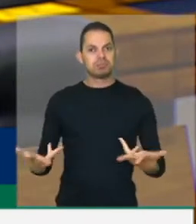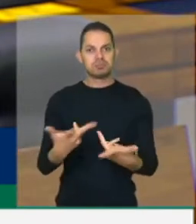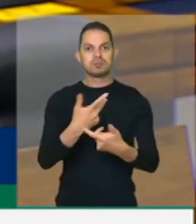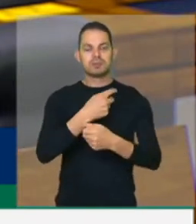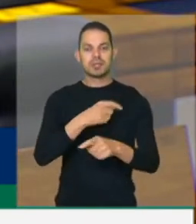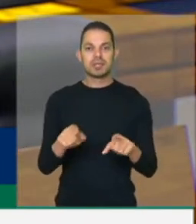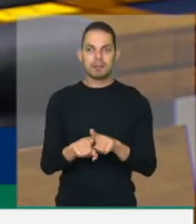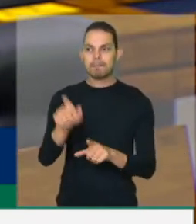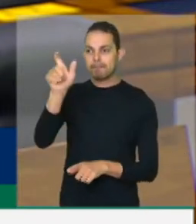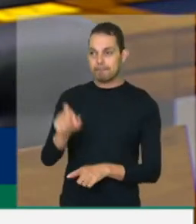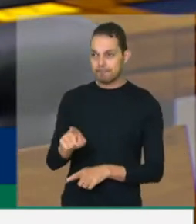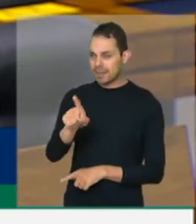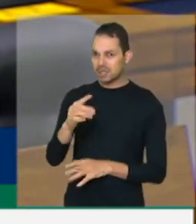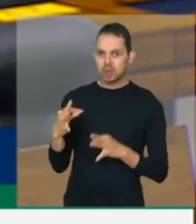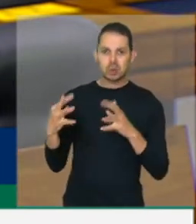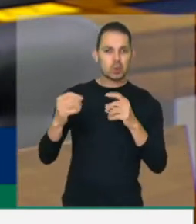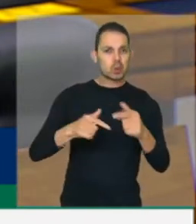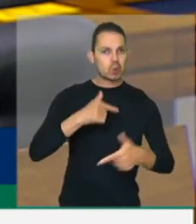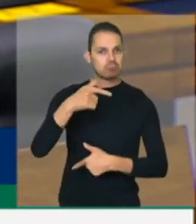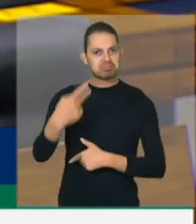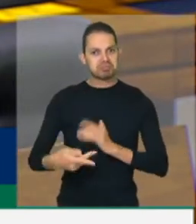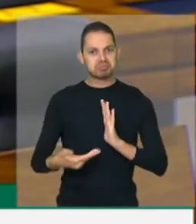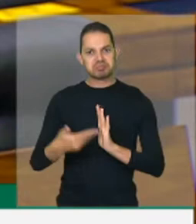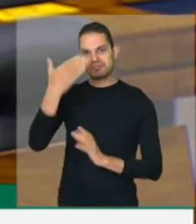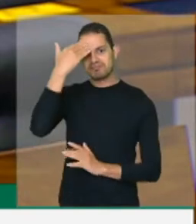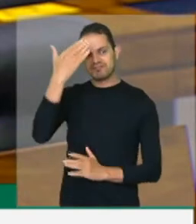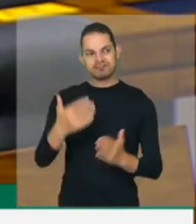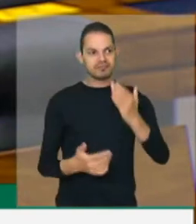QUE VÊM TRABALHANDO NESSA CASA. MUITO OBRIGADO. [PRESIDENTE]: OBRIGADO, DEPUTADO. PELO TEMPO